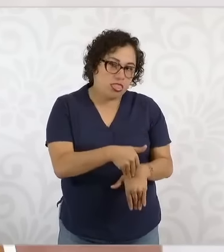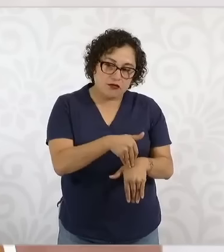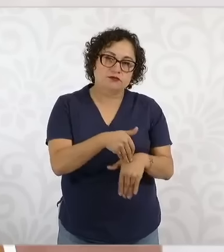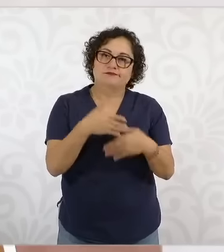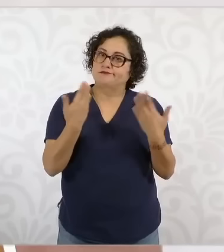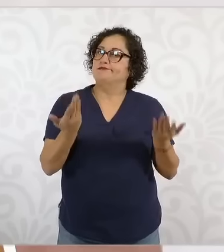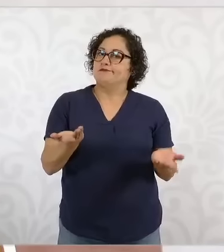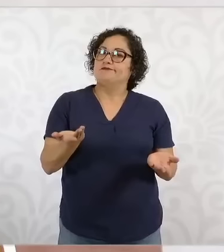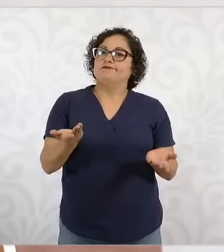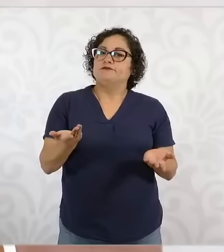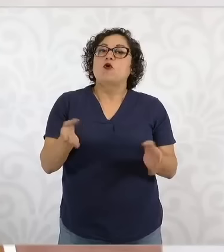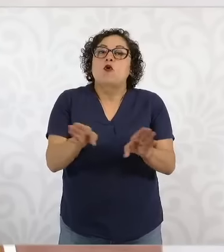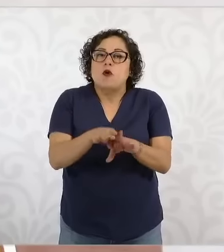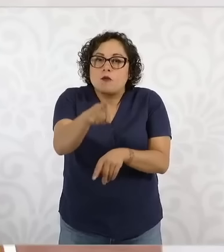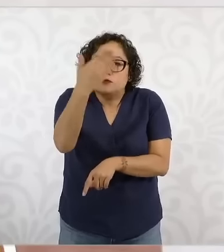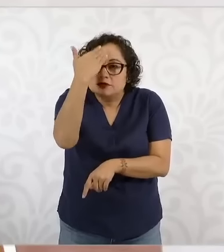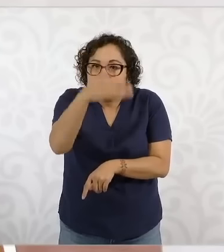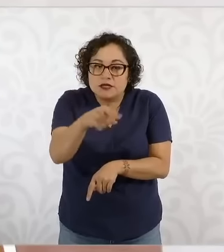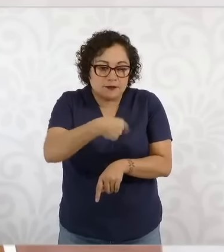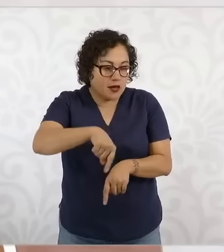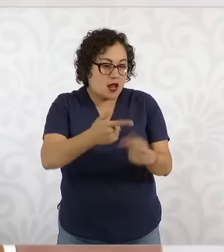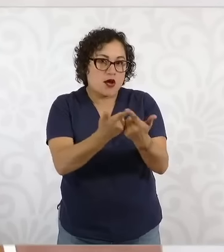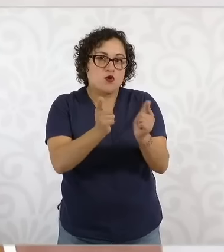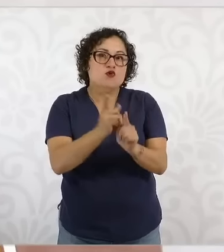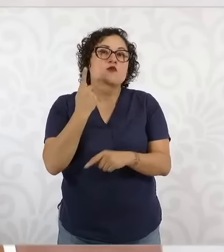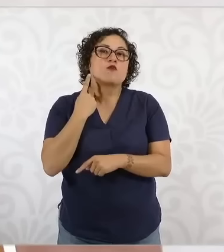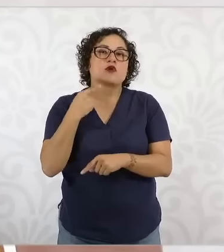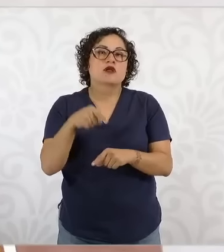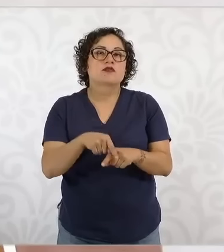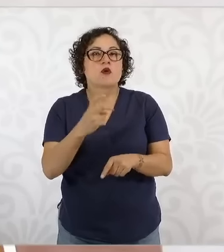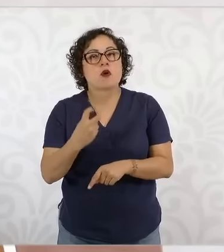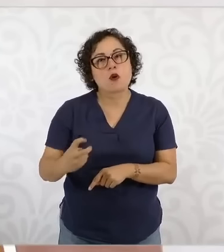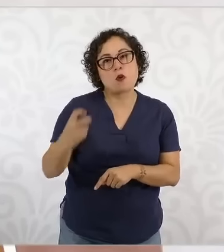se van a Estados Unidos a hablar con los medios de comunicación de Estados Unidos mal de México.